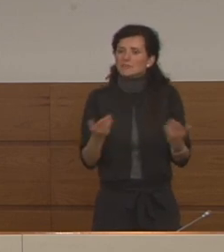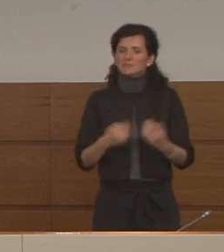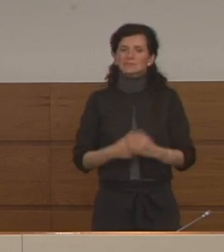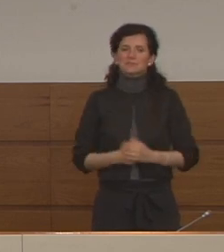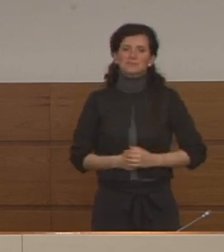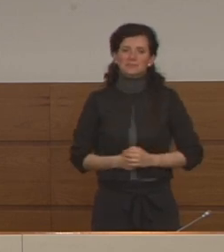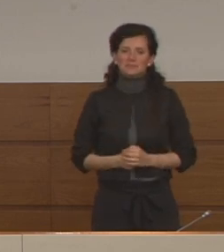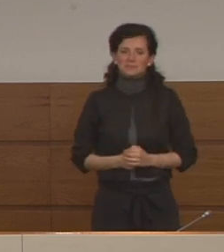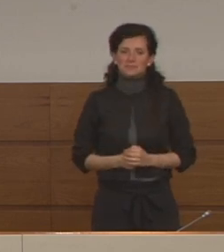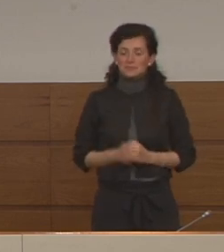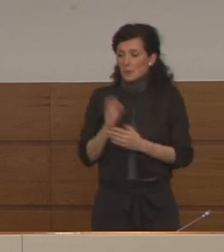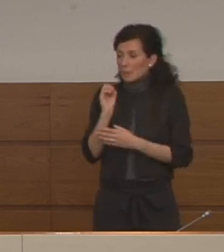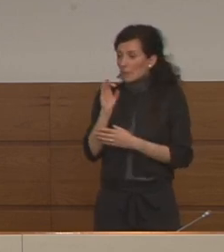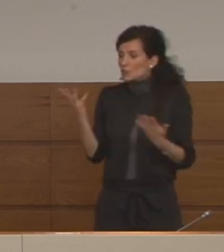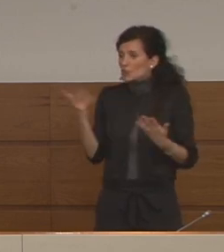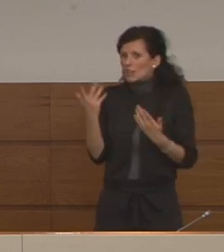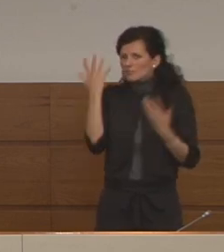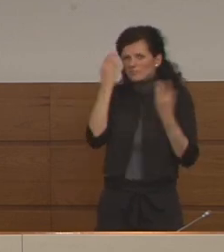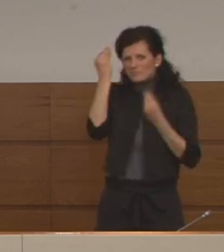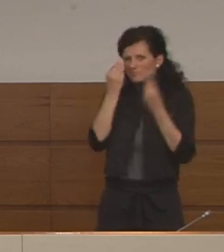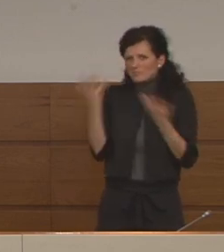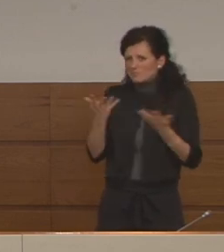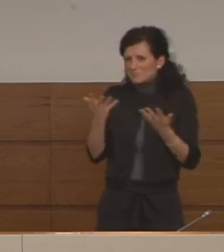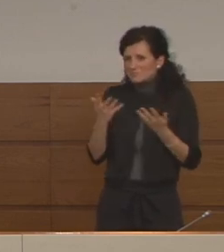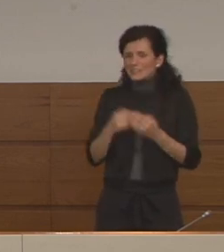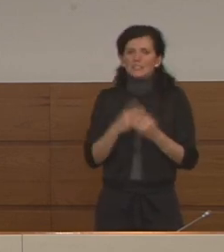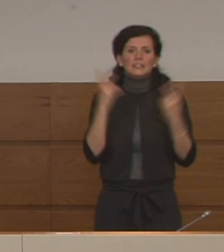Professore che dice? In tutta onestà penso che nessuno